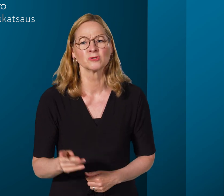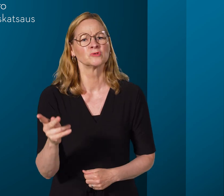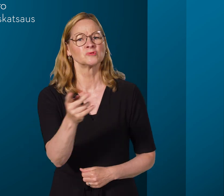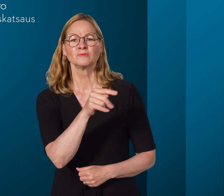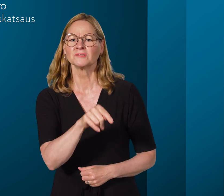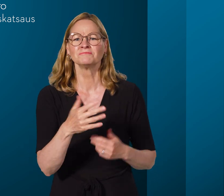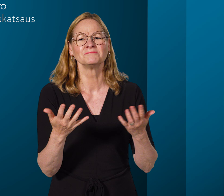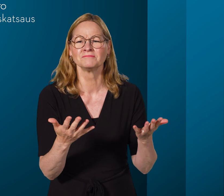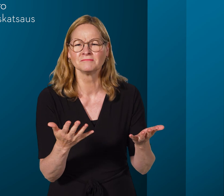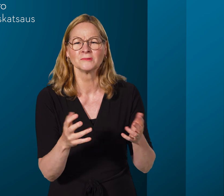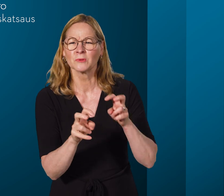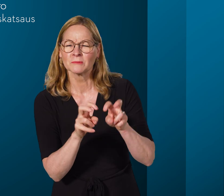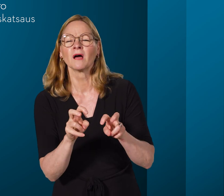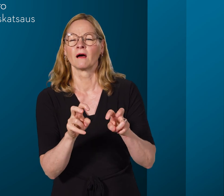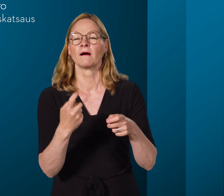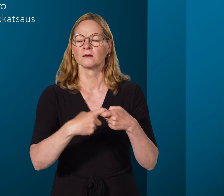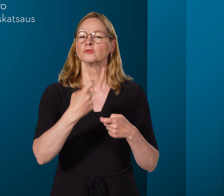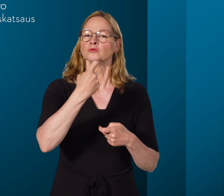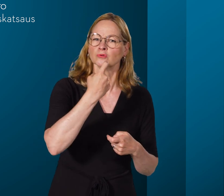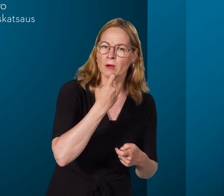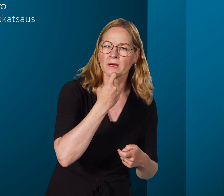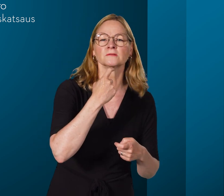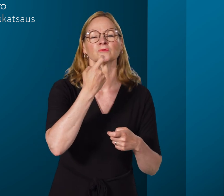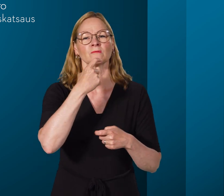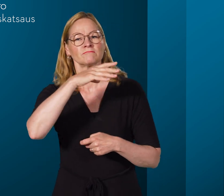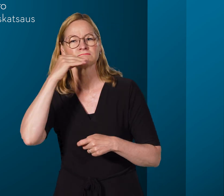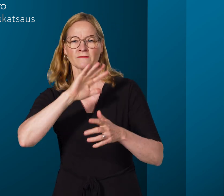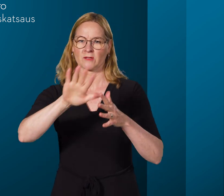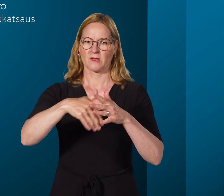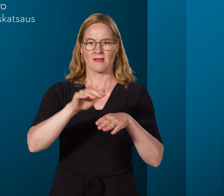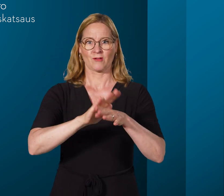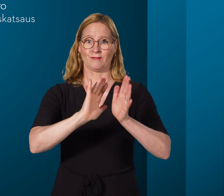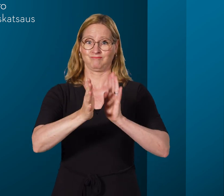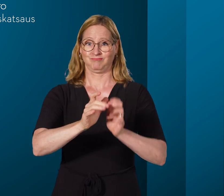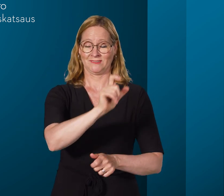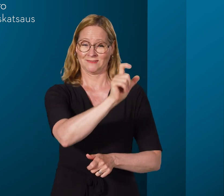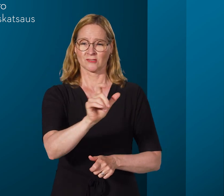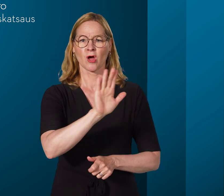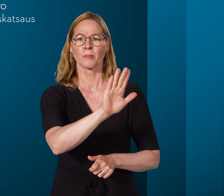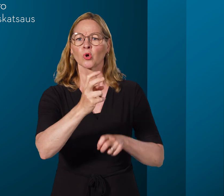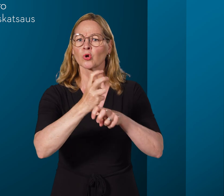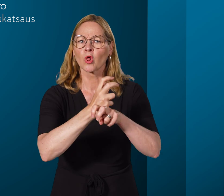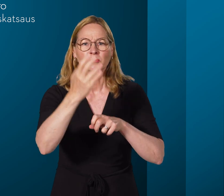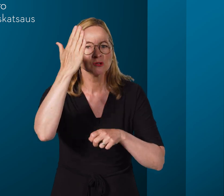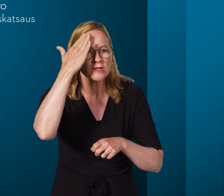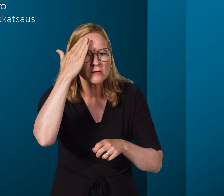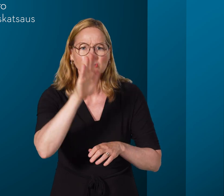Tutkimuksen avulla kerätään suomalaista - ja suomenruotsalaista viittomakieltä käyttäviltä henkilöiltä kokemustietoa -